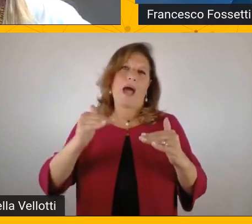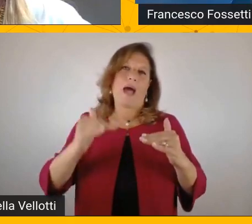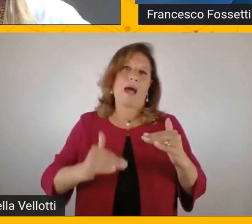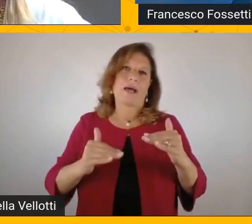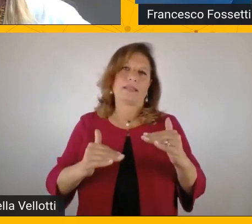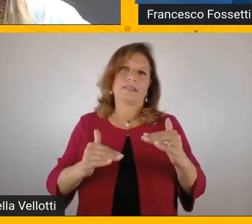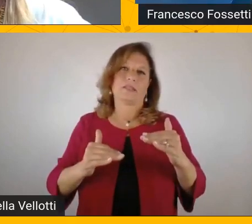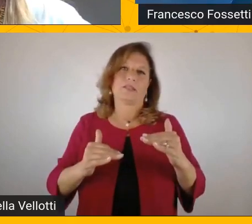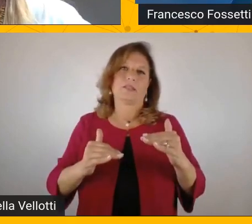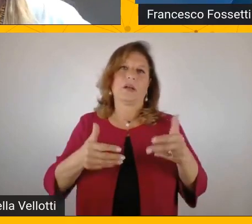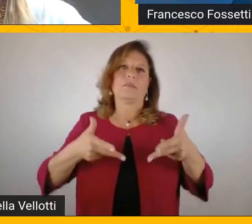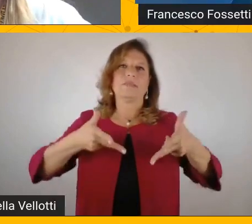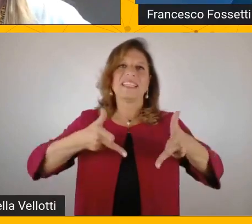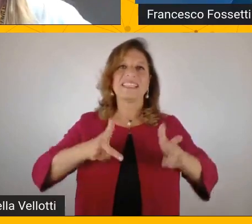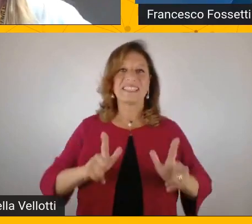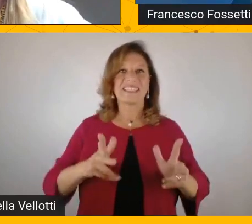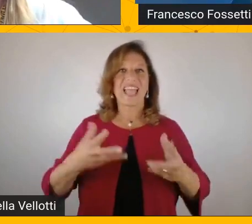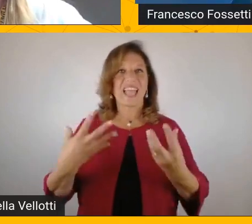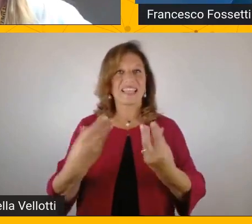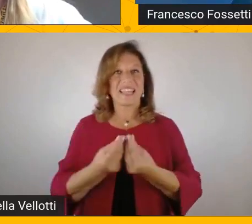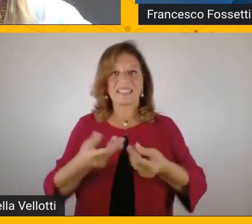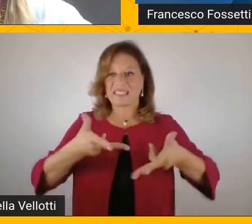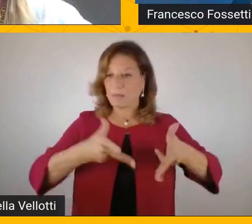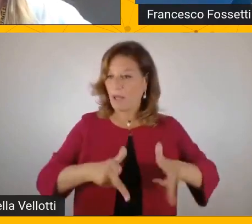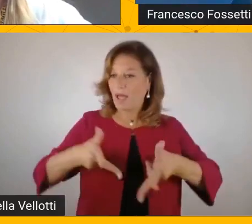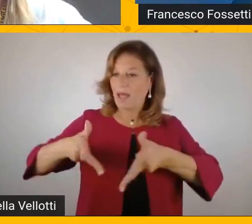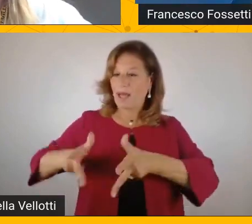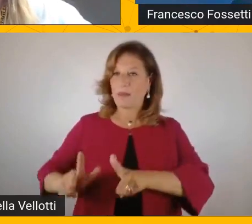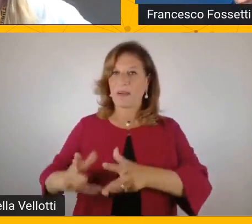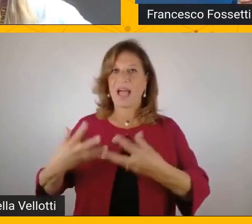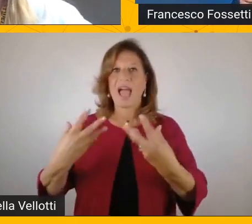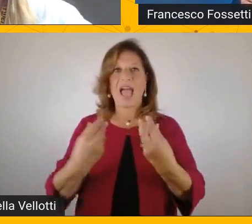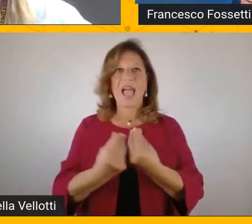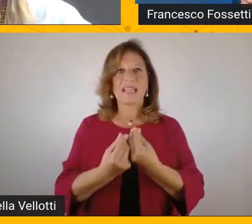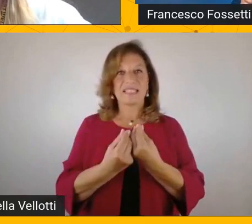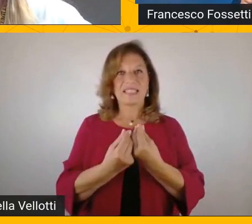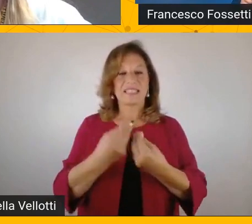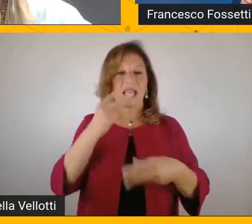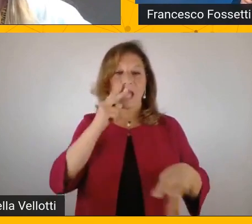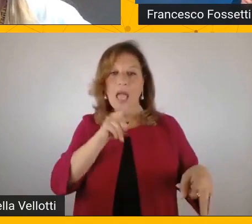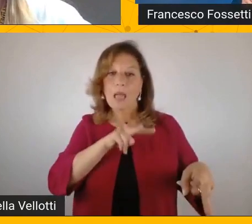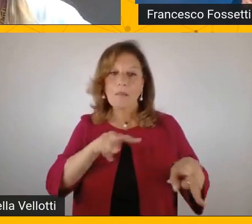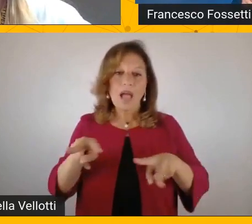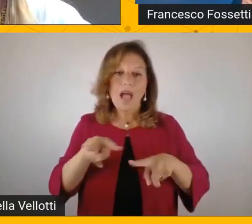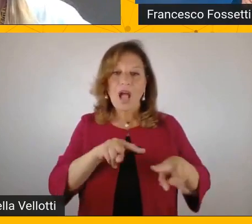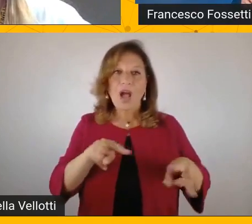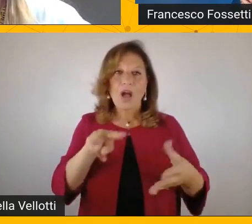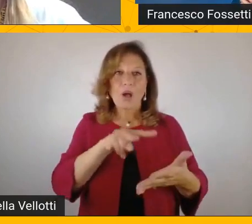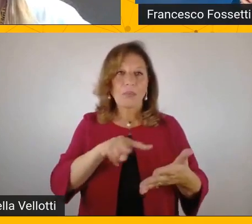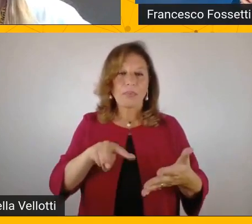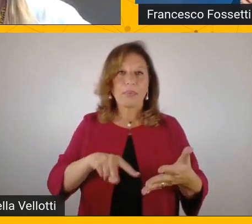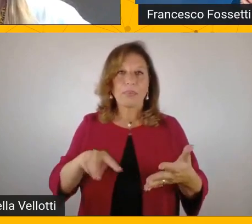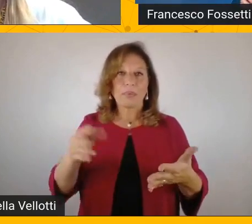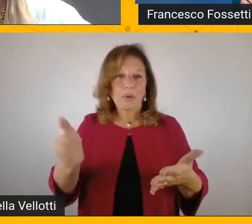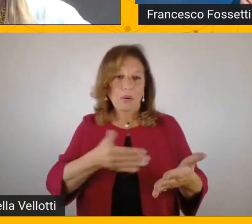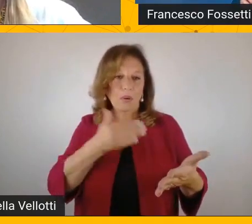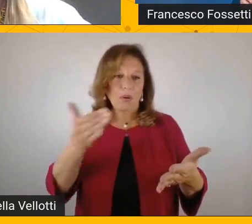si siede al figlio e insieme